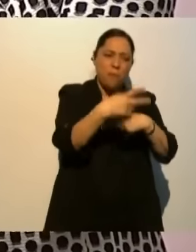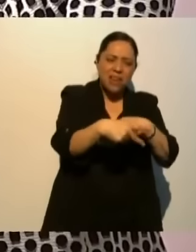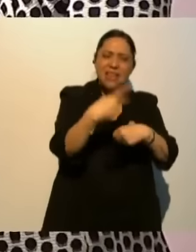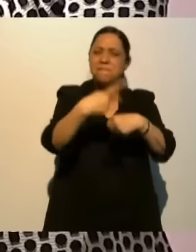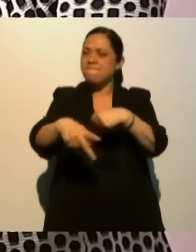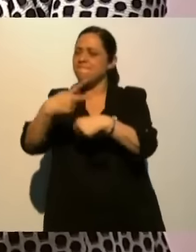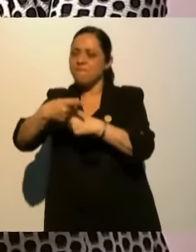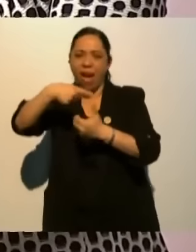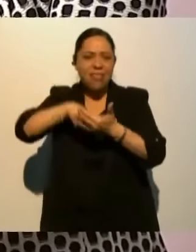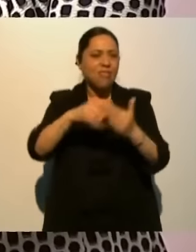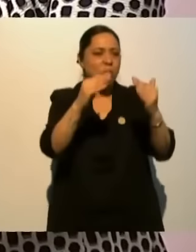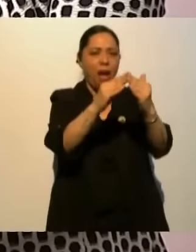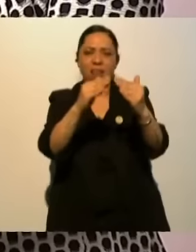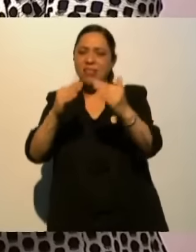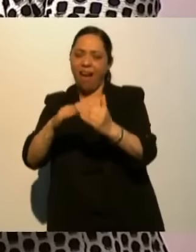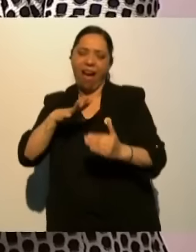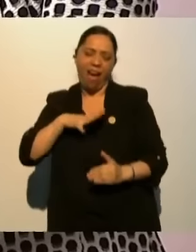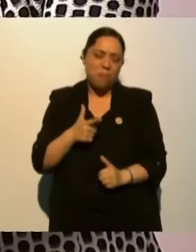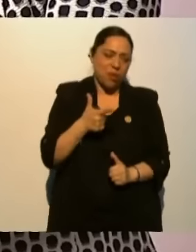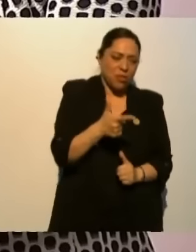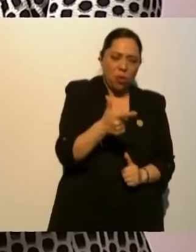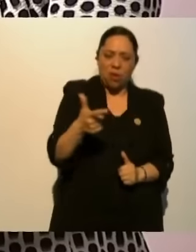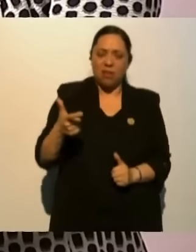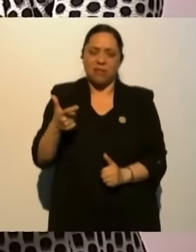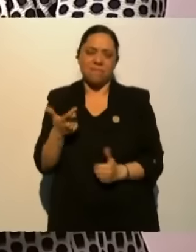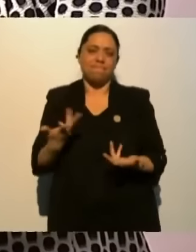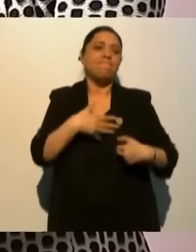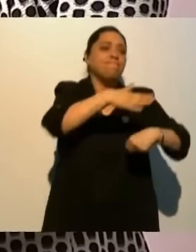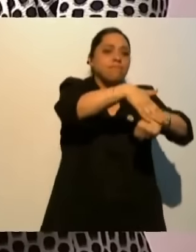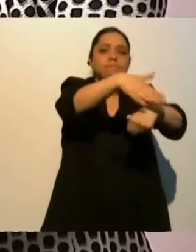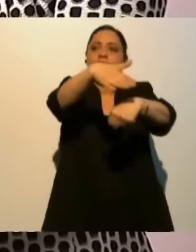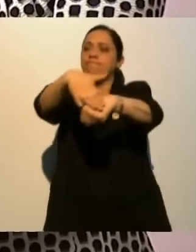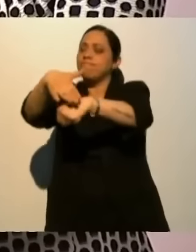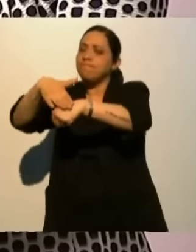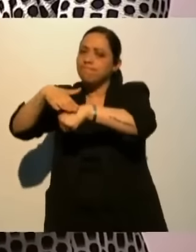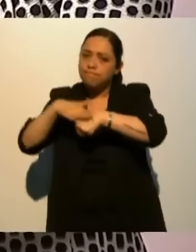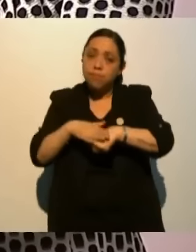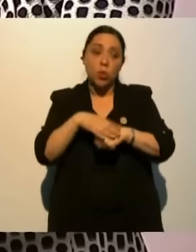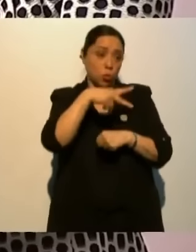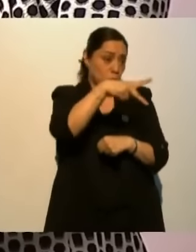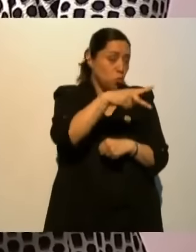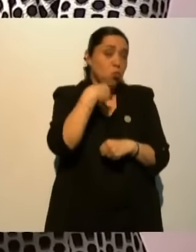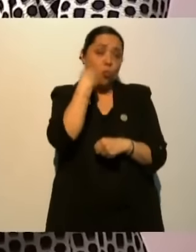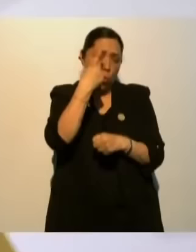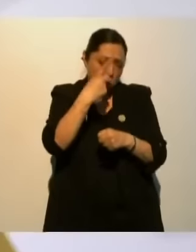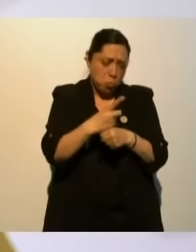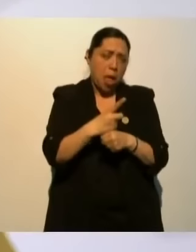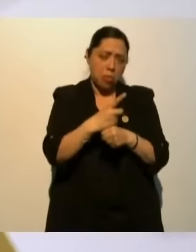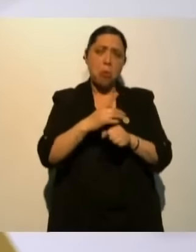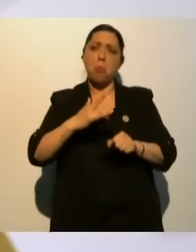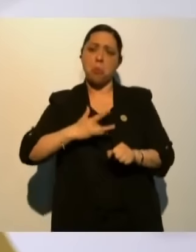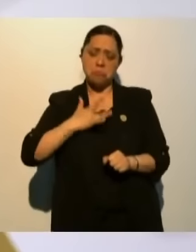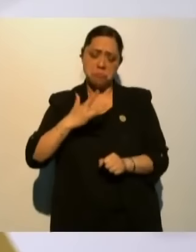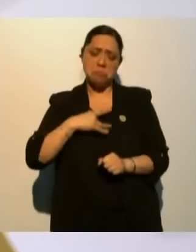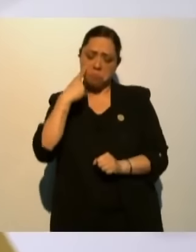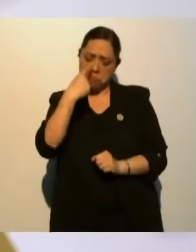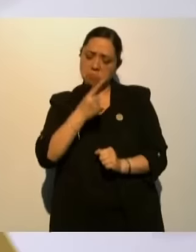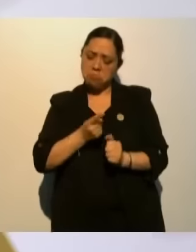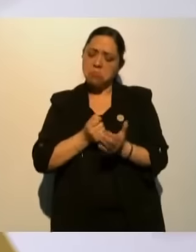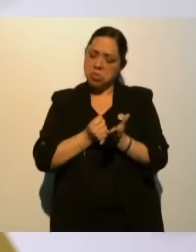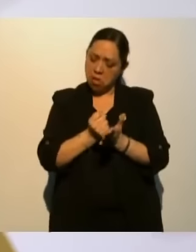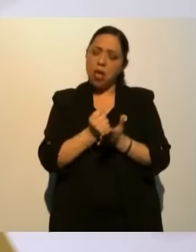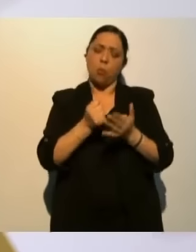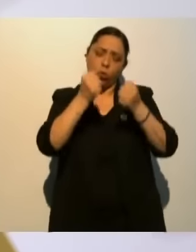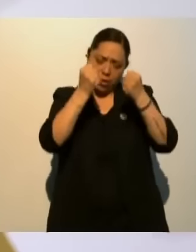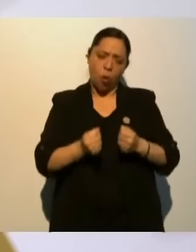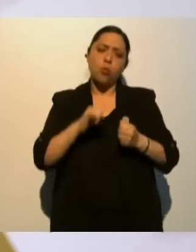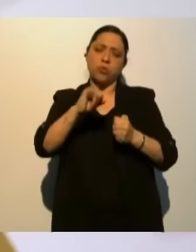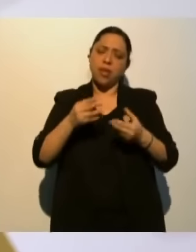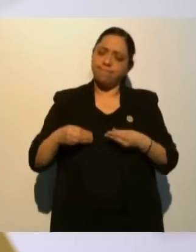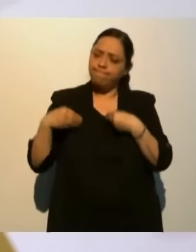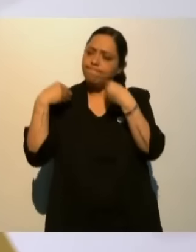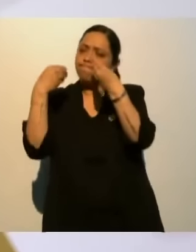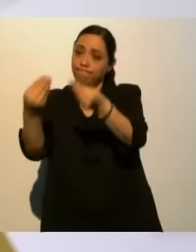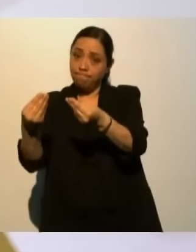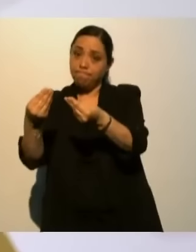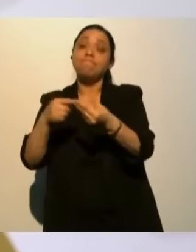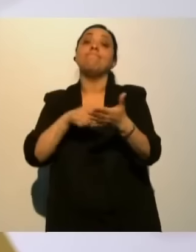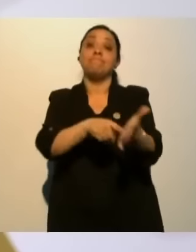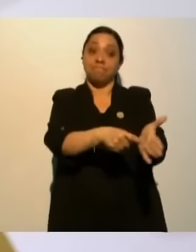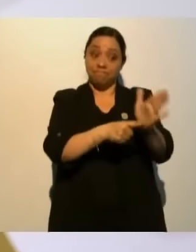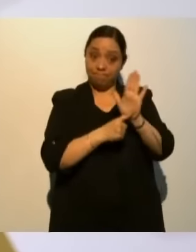e invitarlas de manera voluntaria y anónima ya tenemos resultados como lo hemos escuchado en